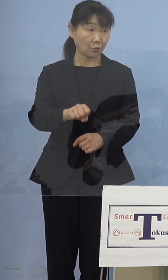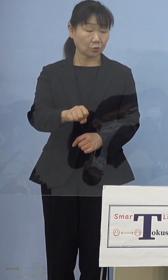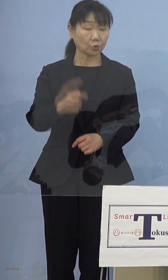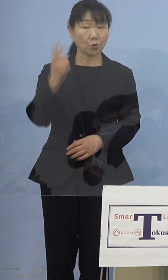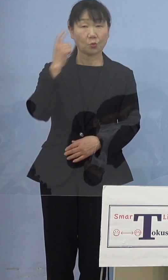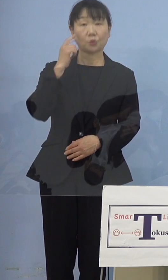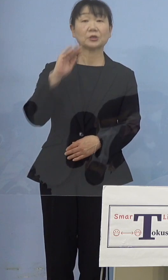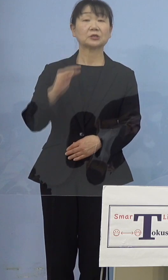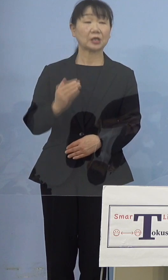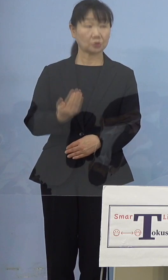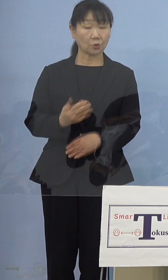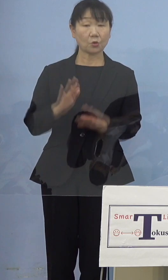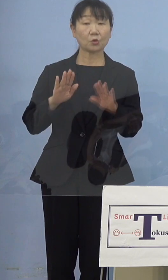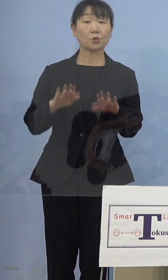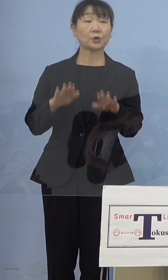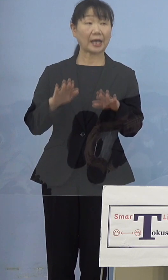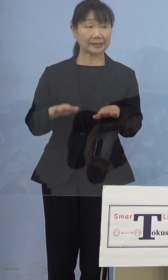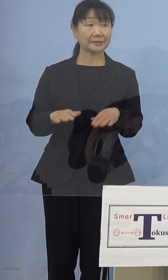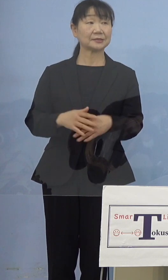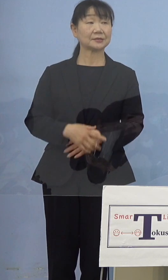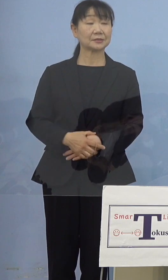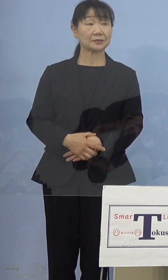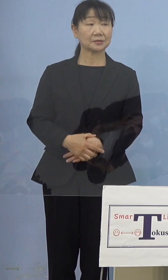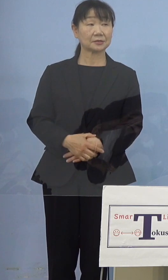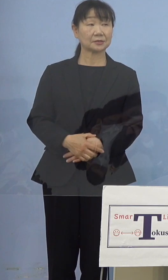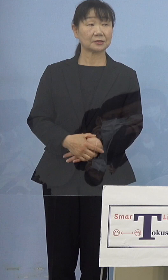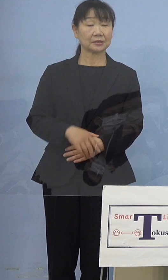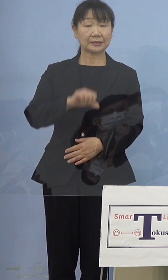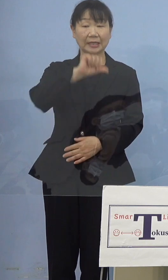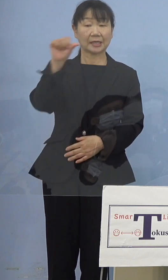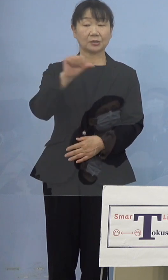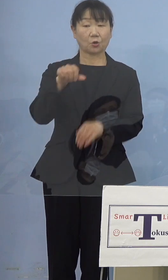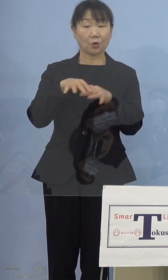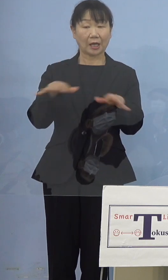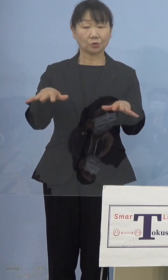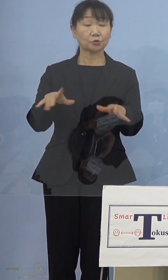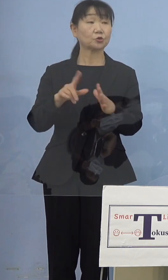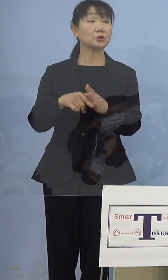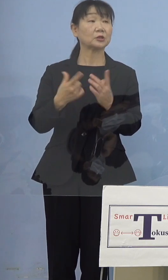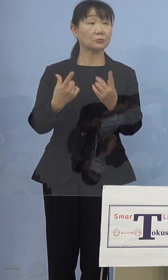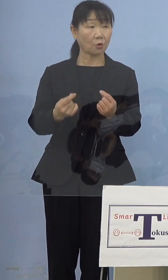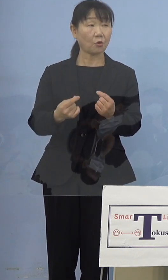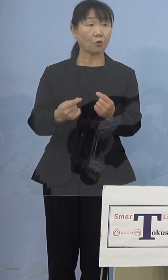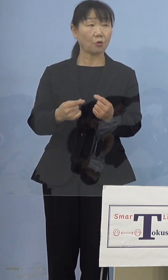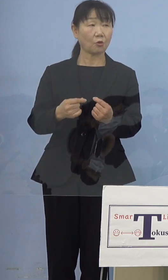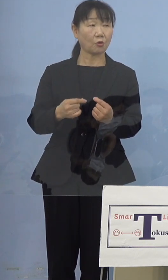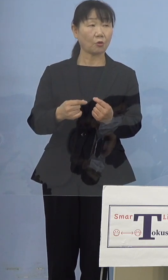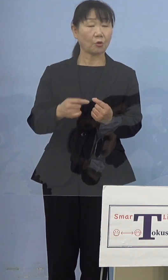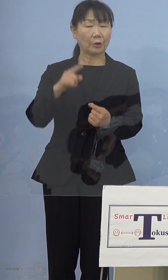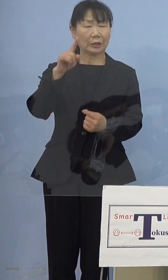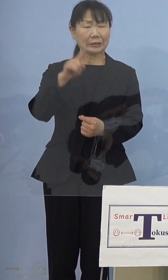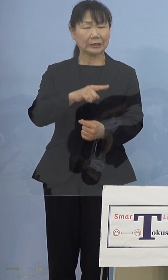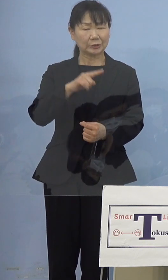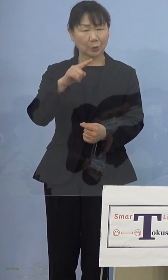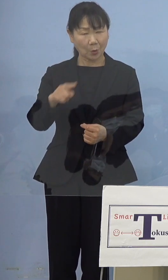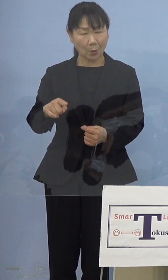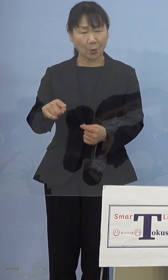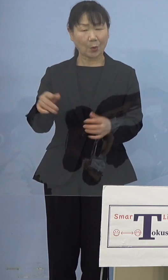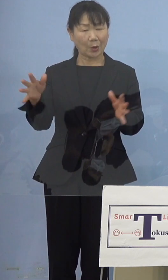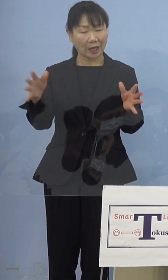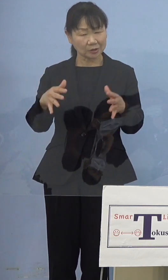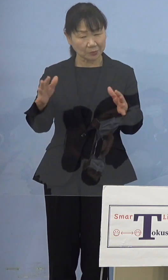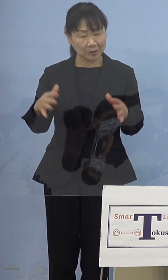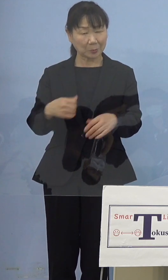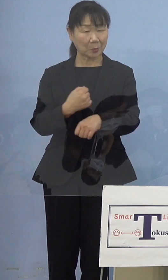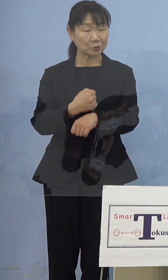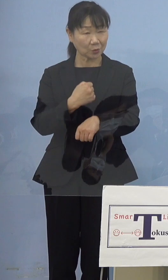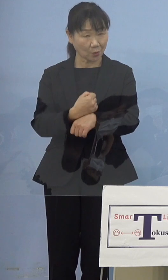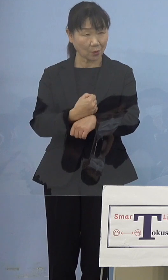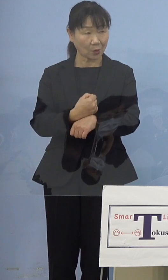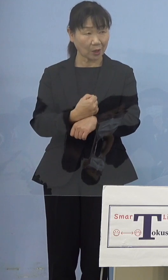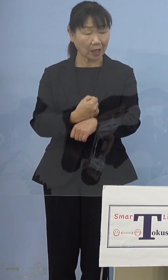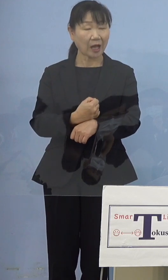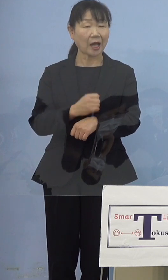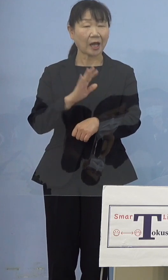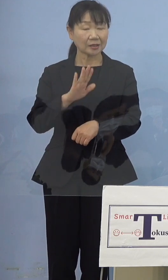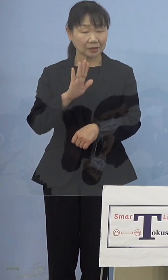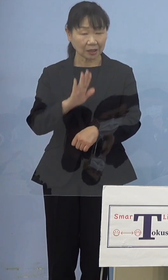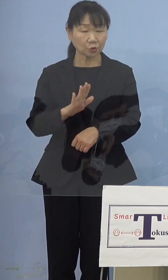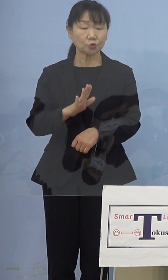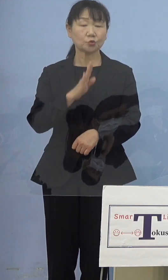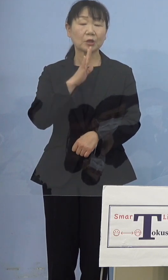今回「第5波」の中でもかなり人繰りに苦労をした という現場の声もあるんですけれども